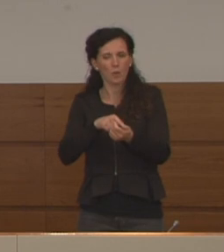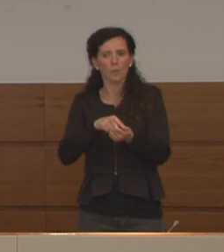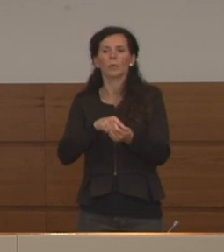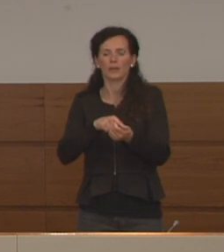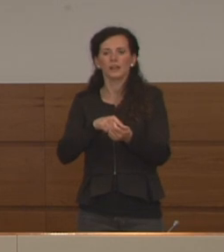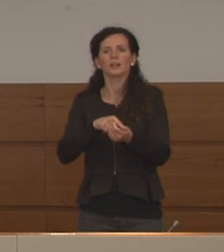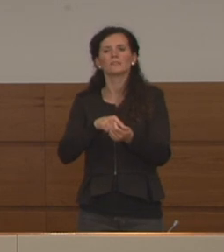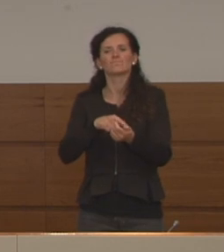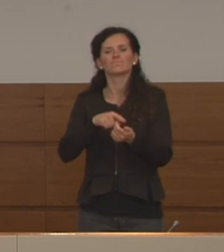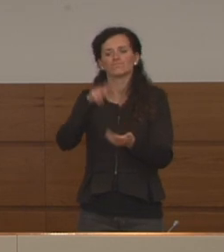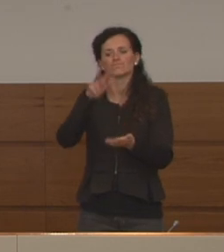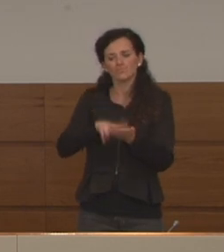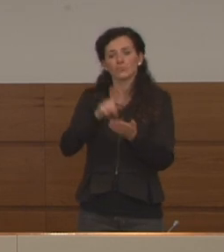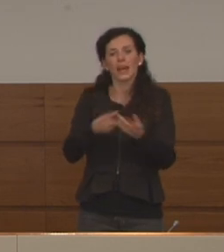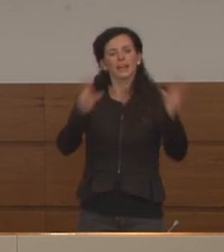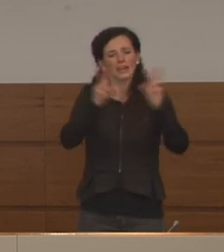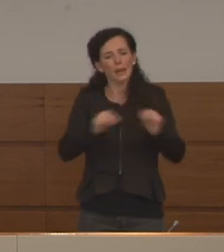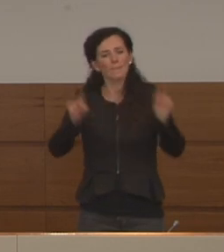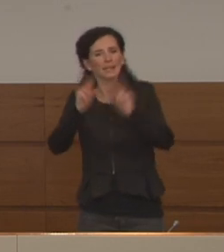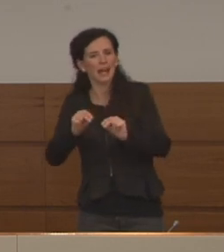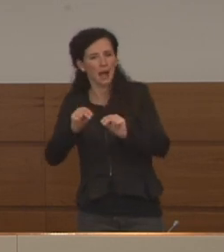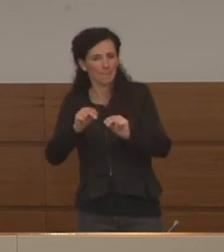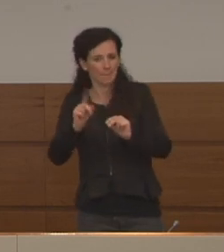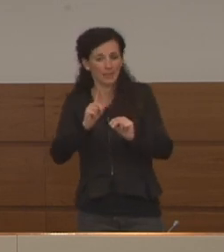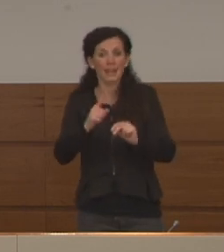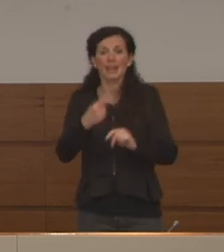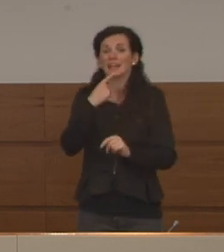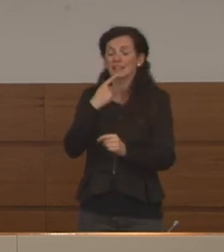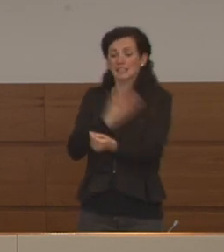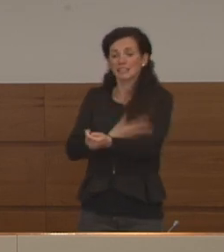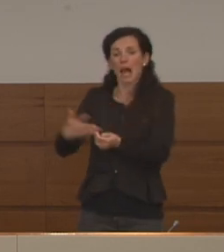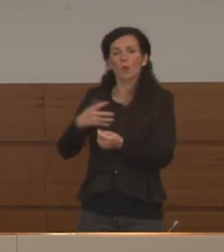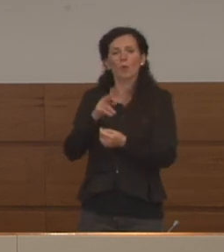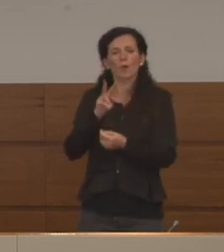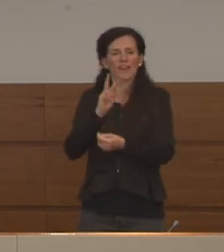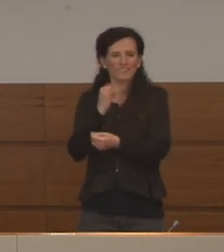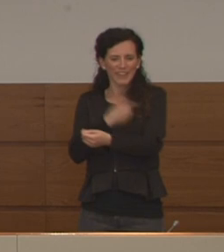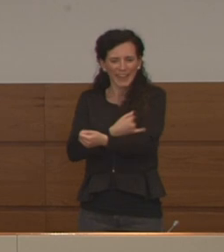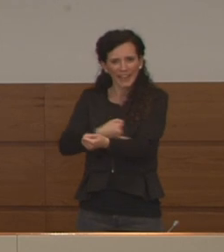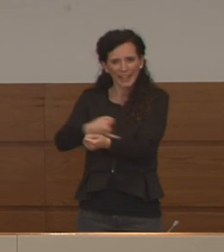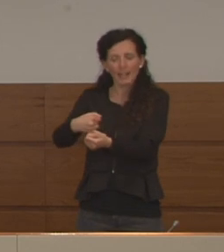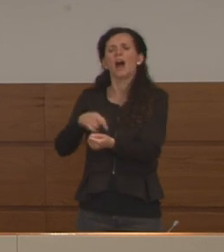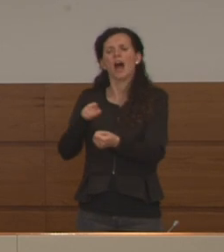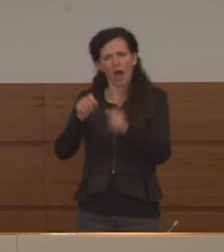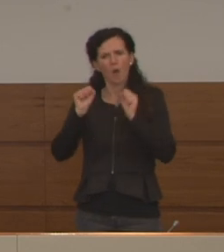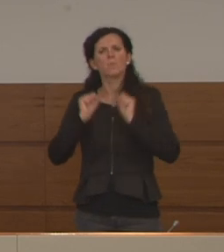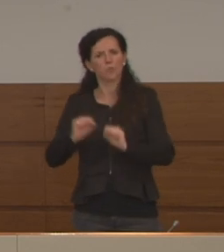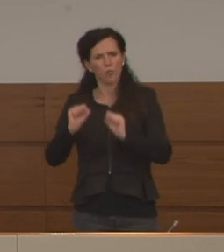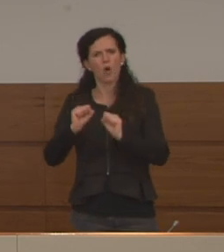adeguata. Quelli sul sangue venoso più o meno lo sono. Ce ne sono almeno 4-5 che